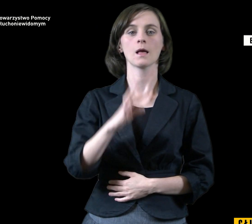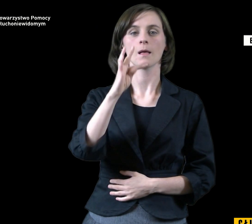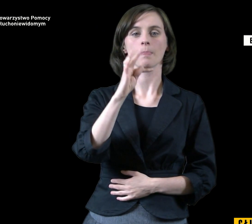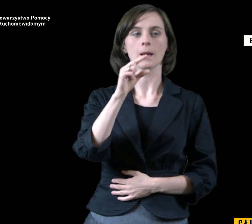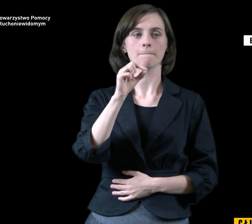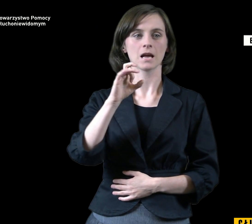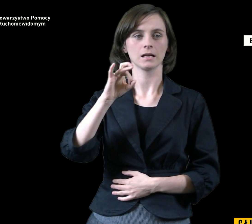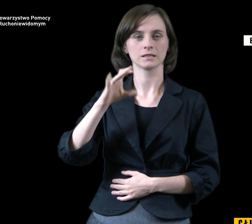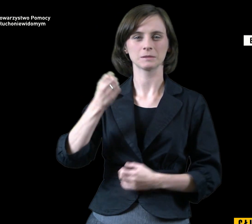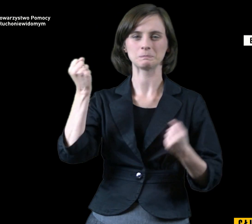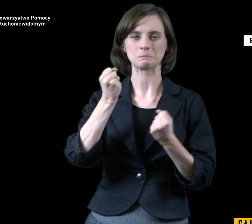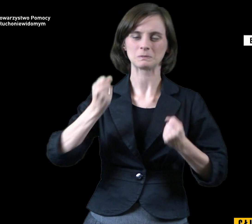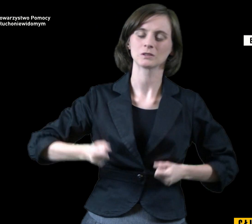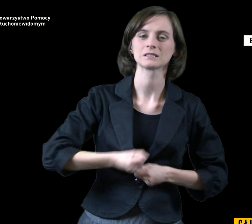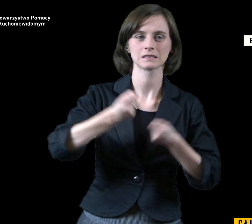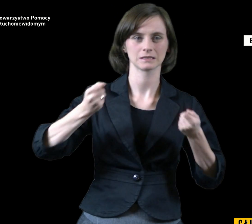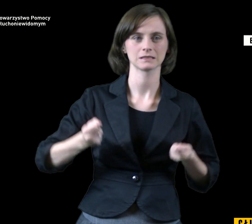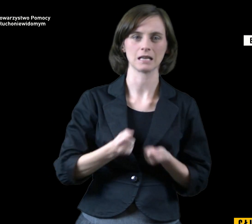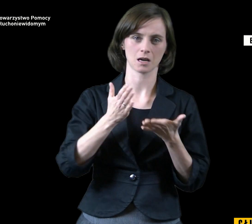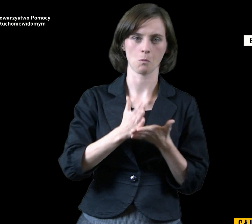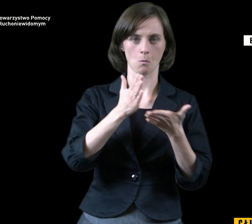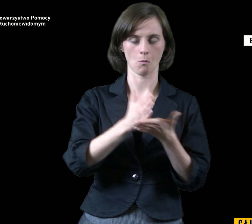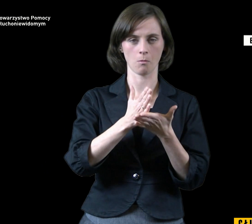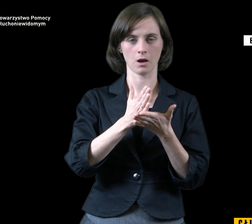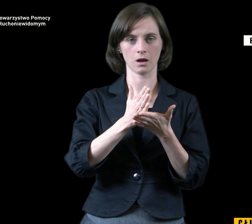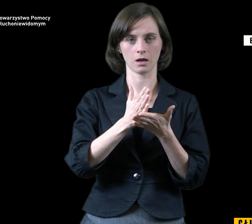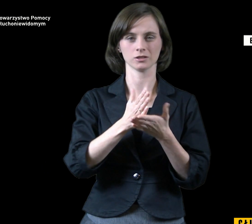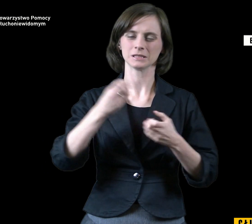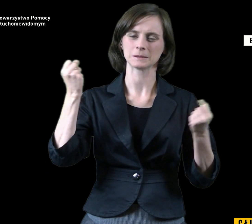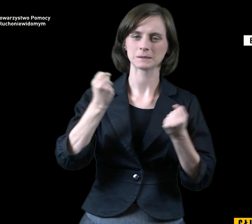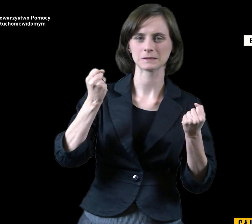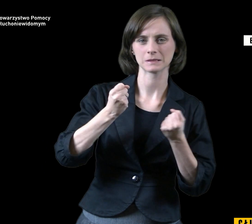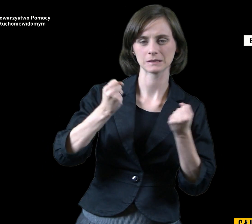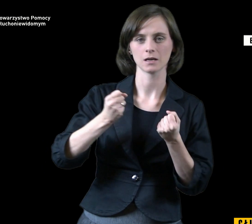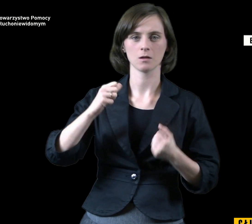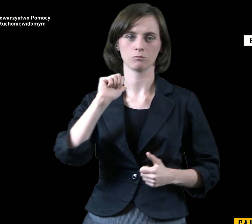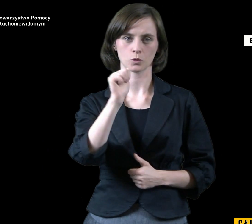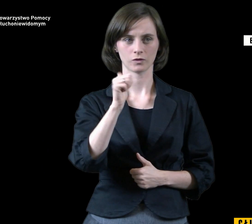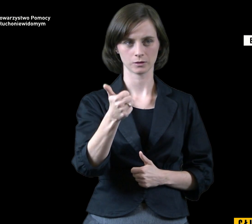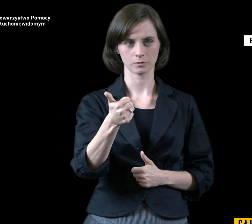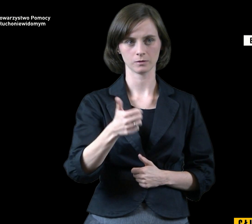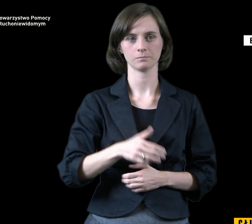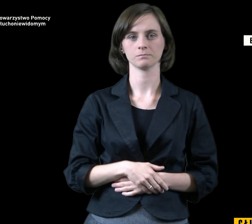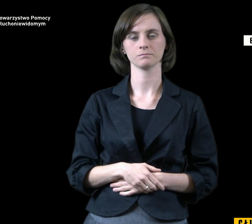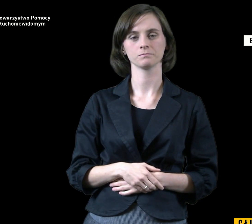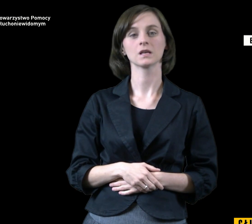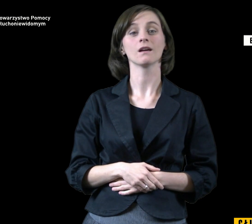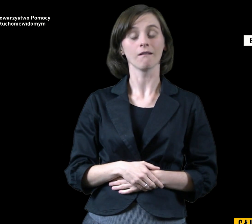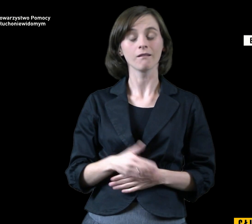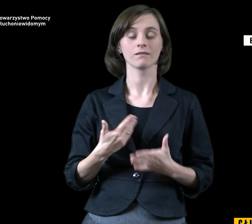Za zaangażowanie w prowadzeniu działań oraz profesjonalizm